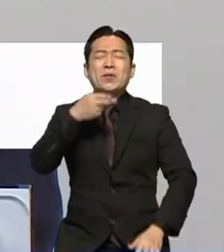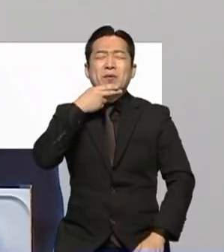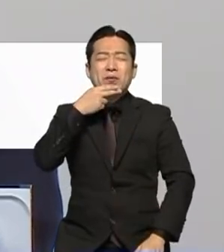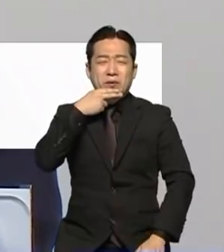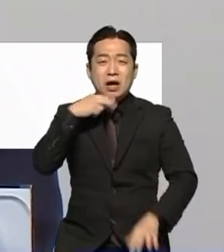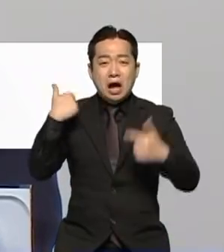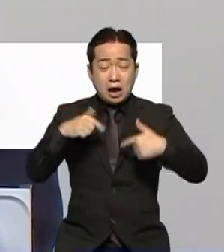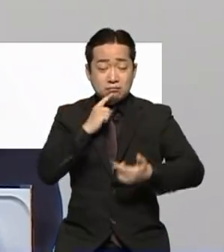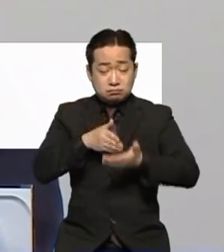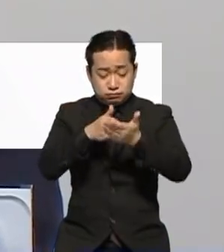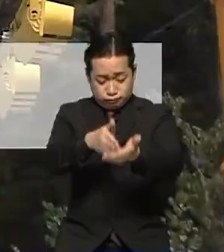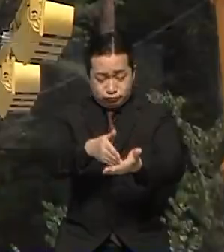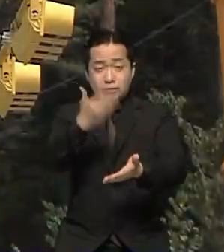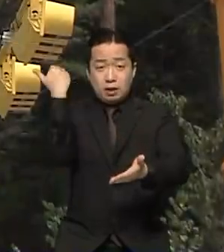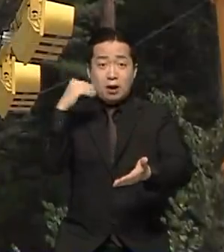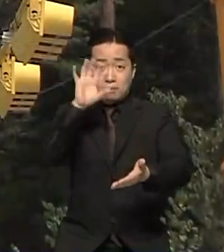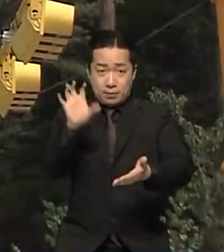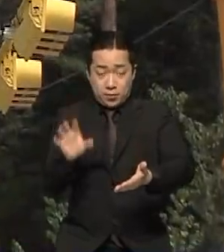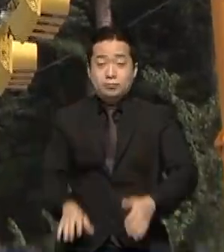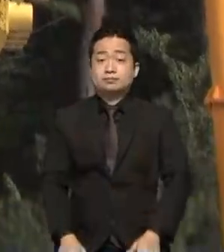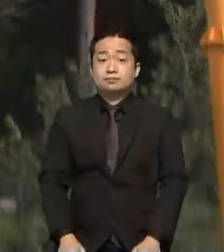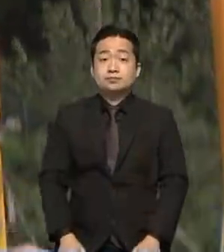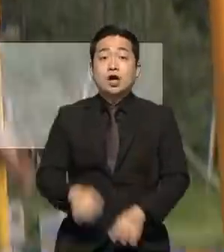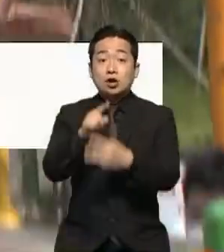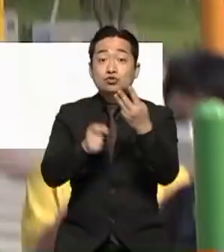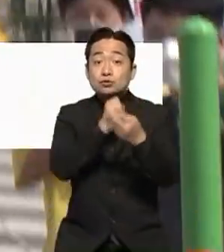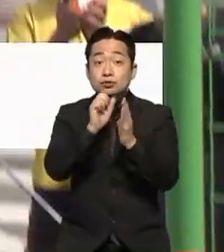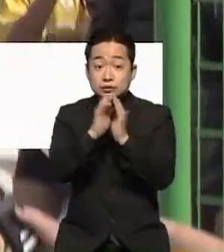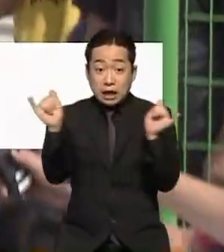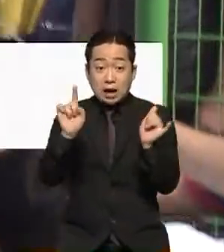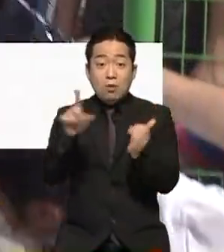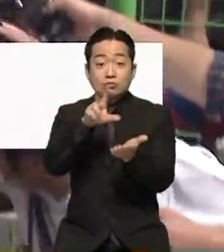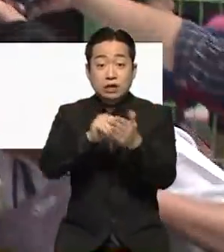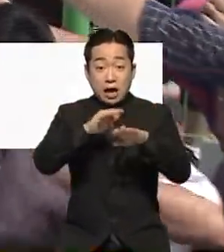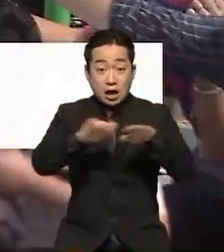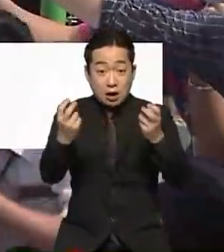(기자) 윤 당선인 측은 문제 해결 방안에